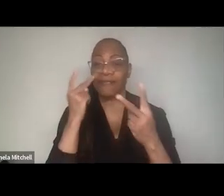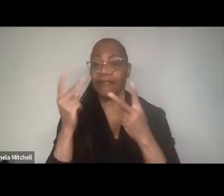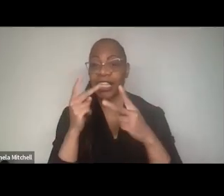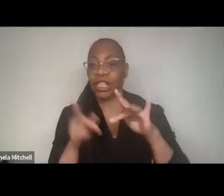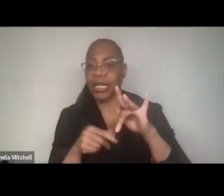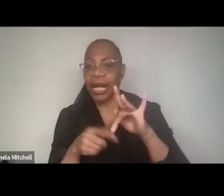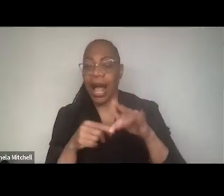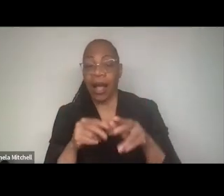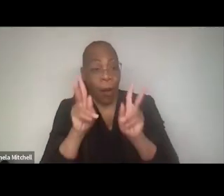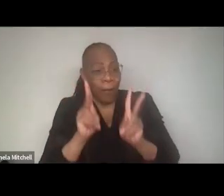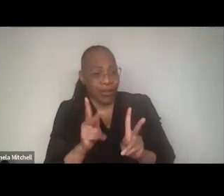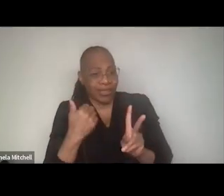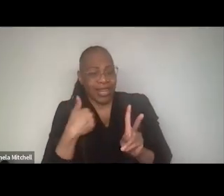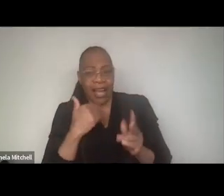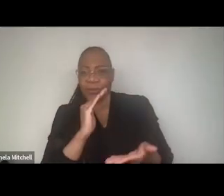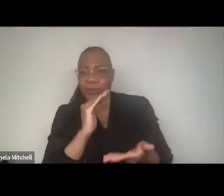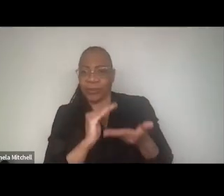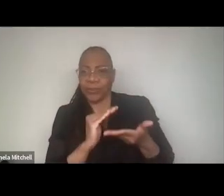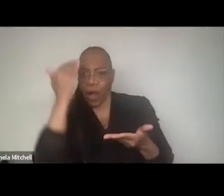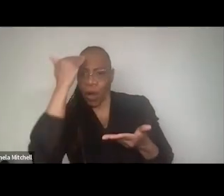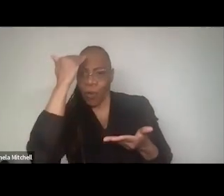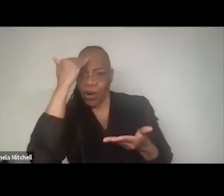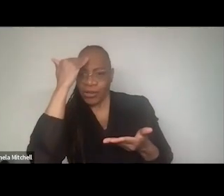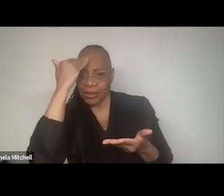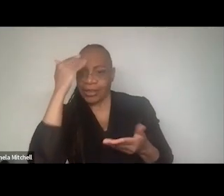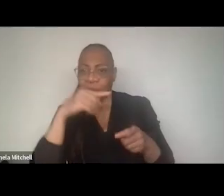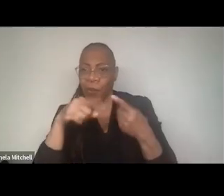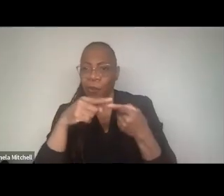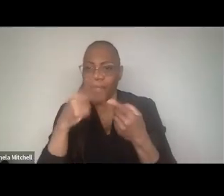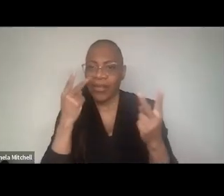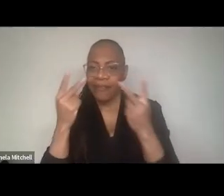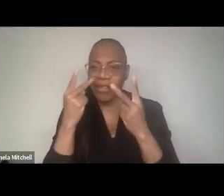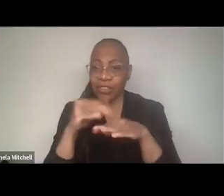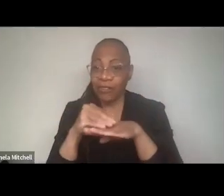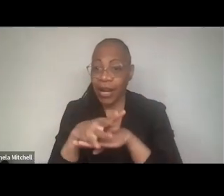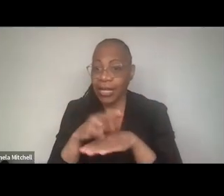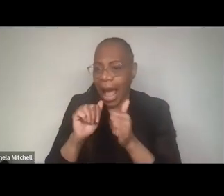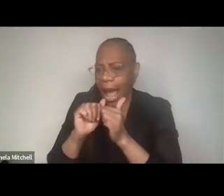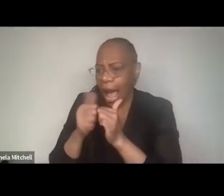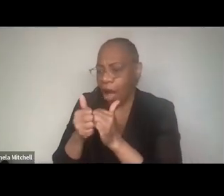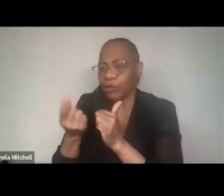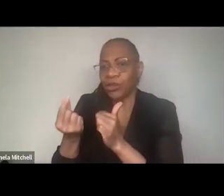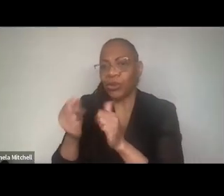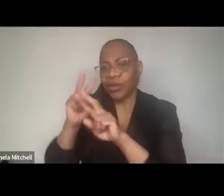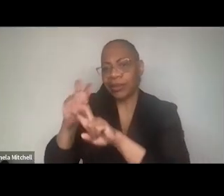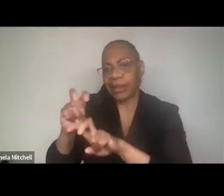incluso de que su visión ha sido afectada. Entonces, una cosa fácil de hacer sería evaluar la visión de la persona o hacer que se evalúe su visión